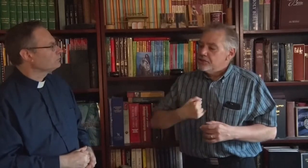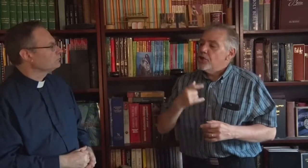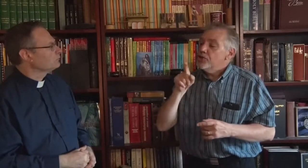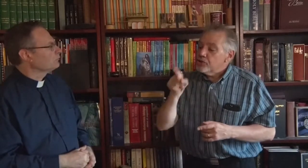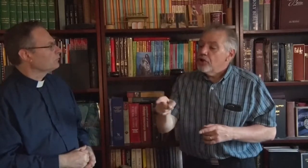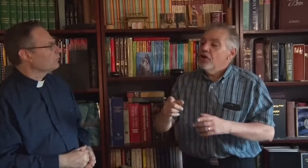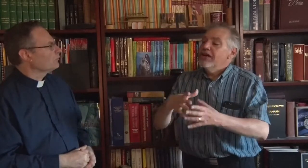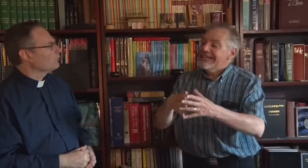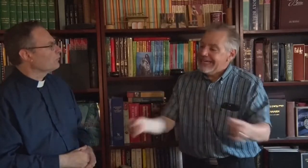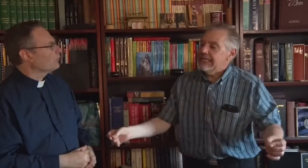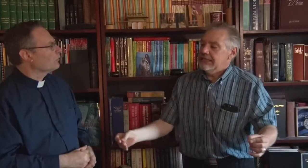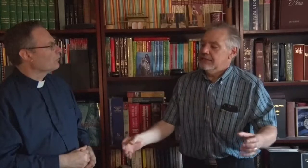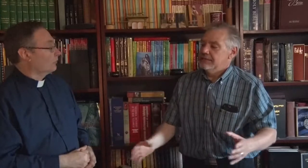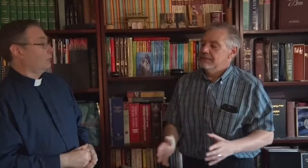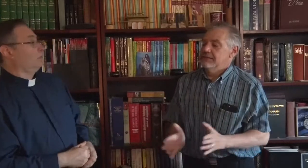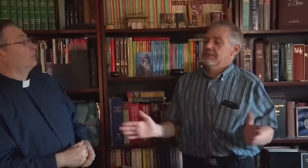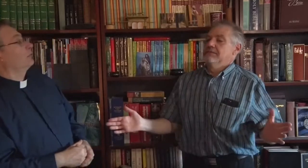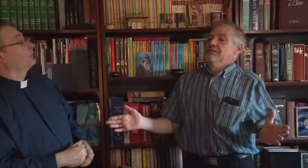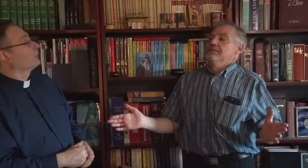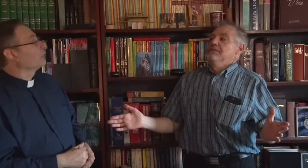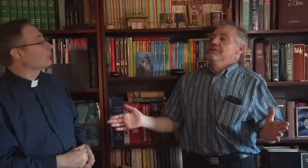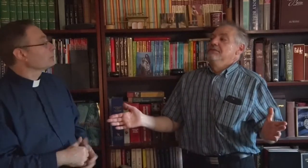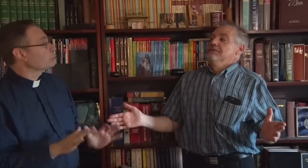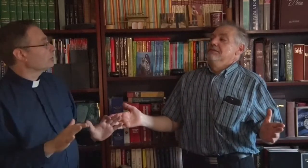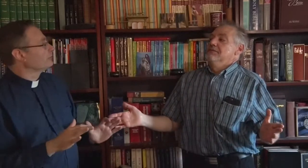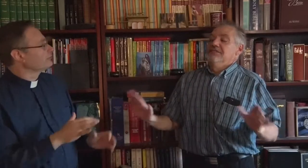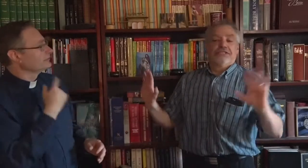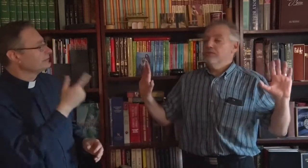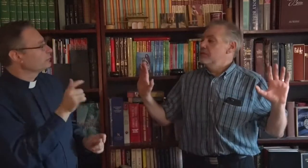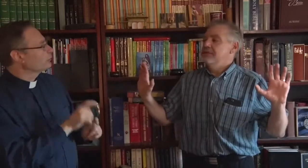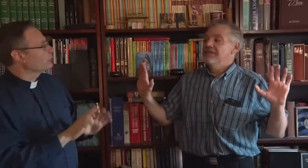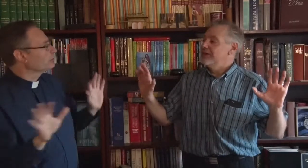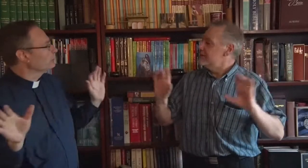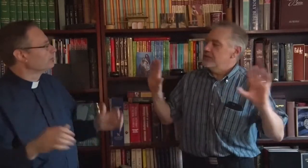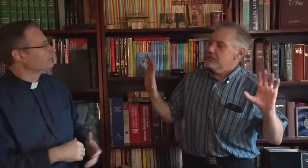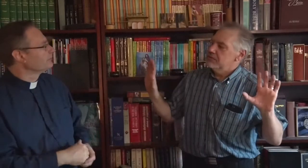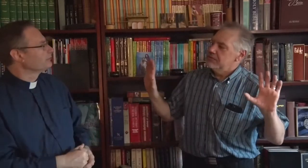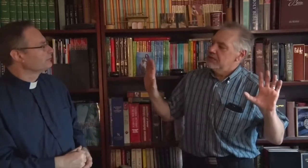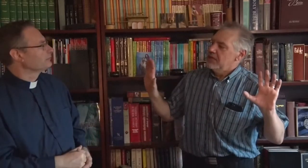Je te guéris! Juste cela? C’est tout! Un mot? C’est tout